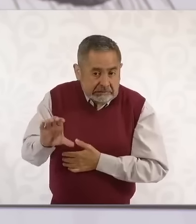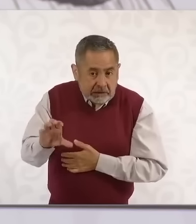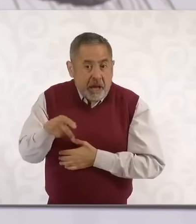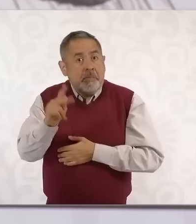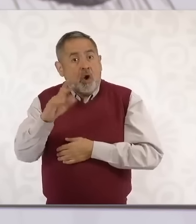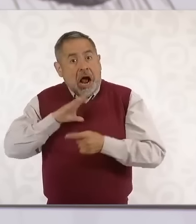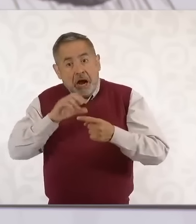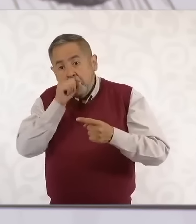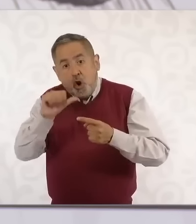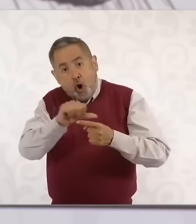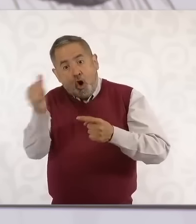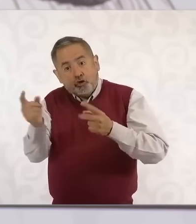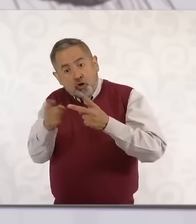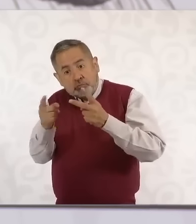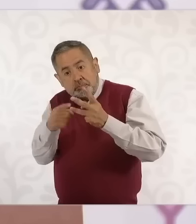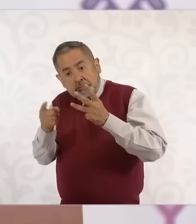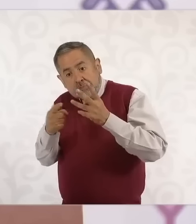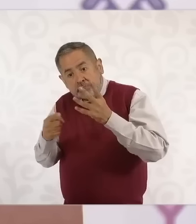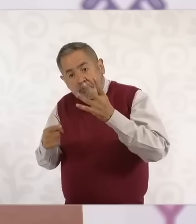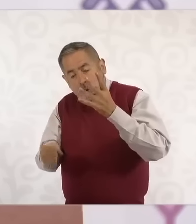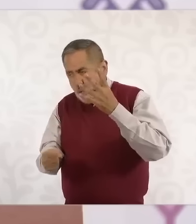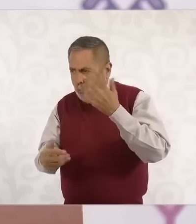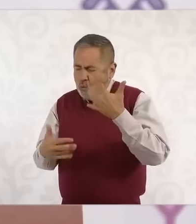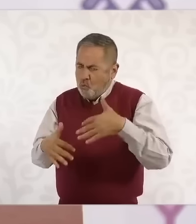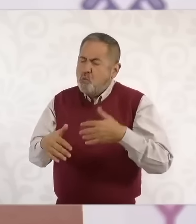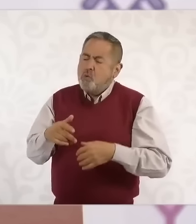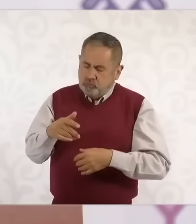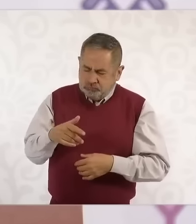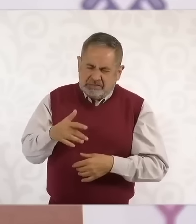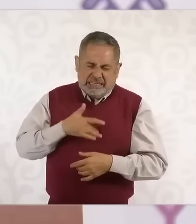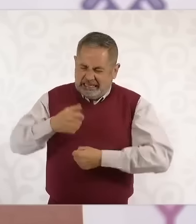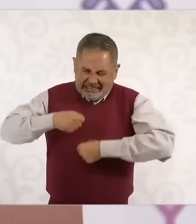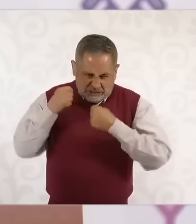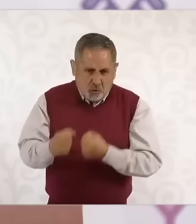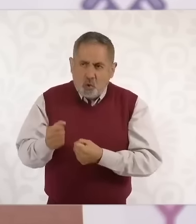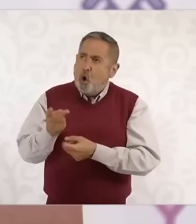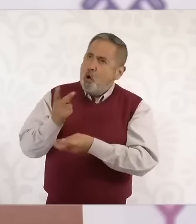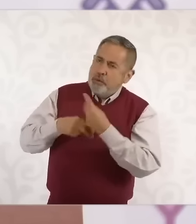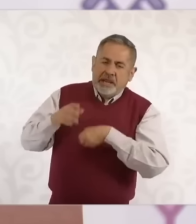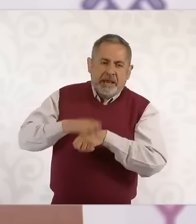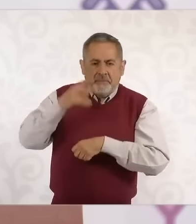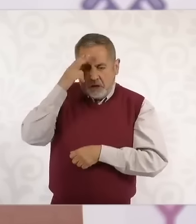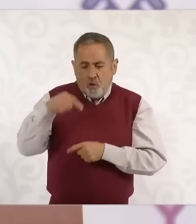muchas otras inversiones productivas que estamos seguros que vienen a México a partir de este año.